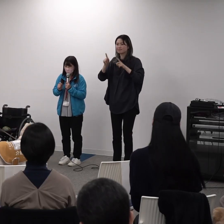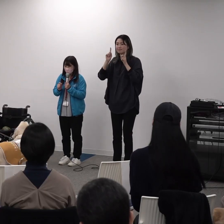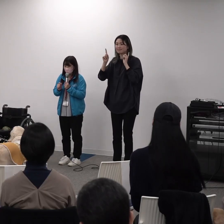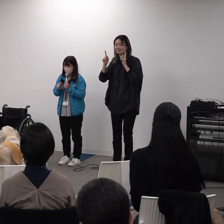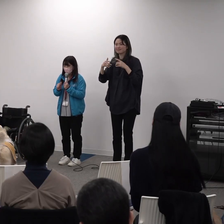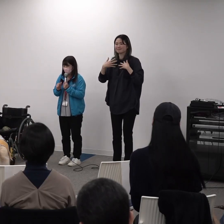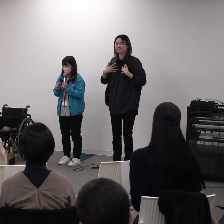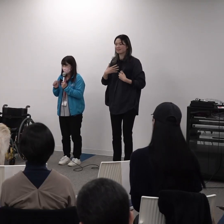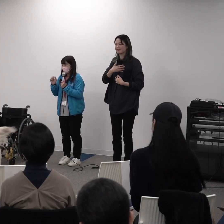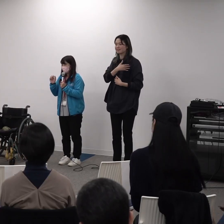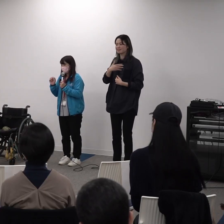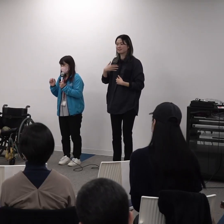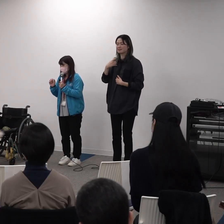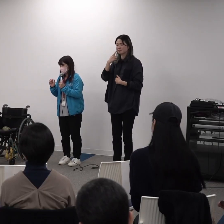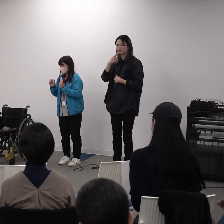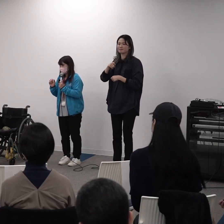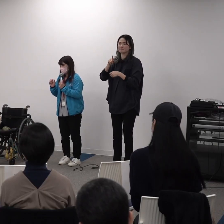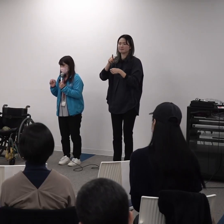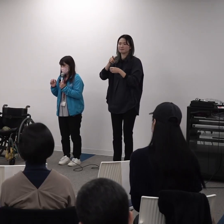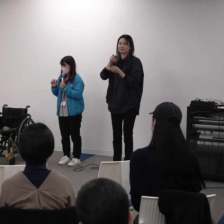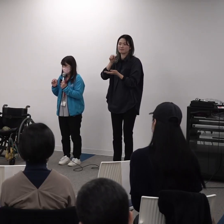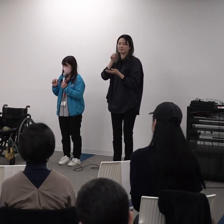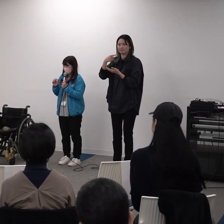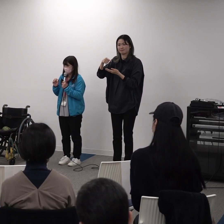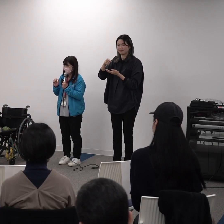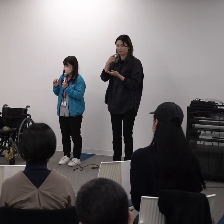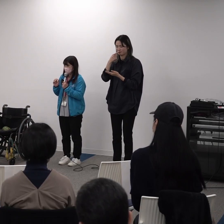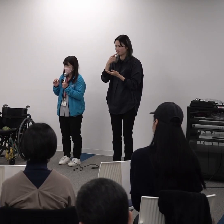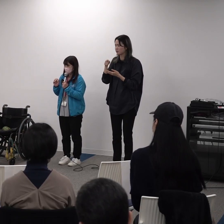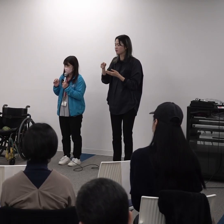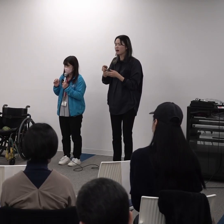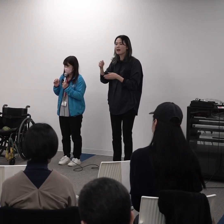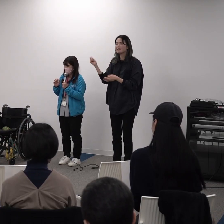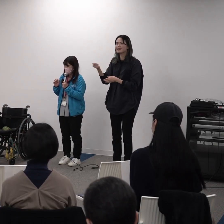これテニスボールを加えて遊んでるんですけど